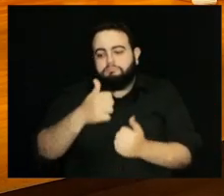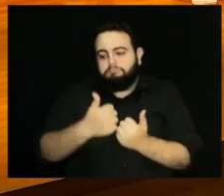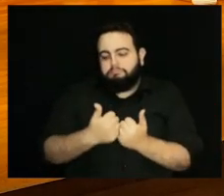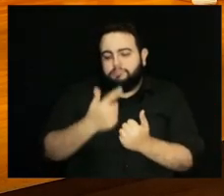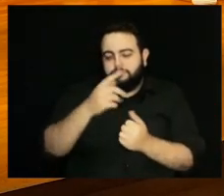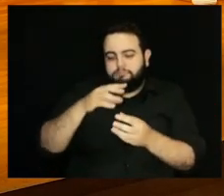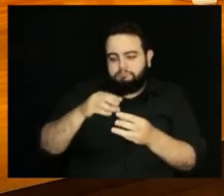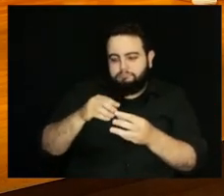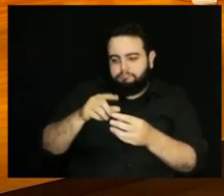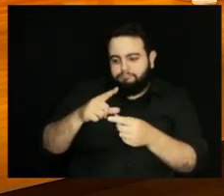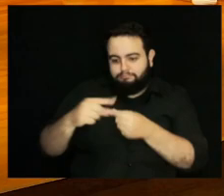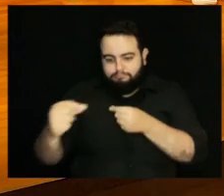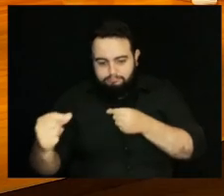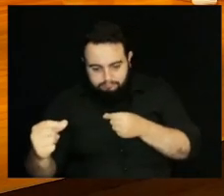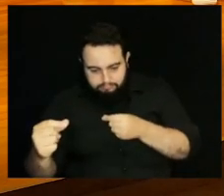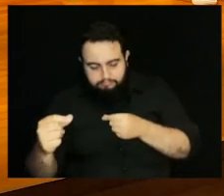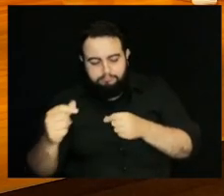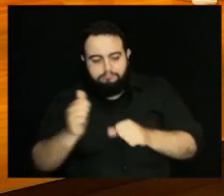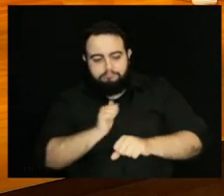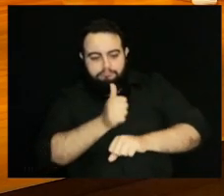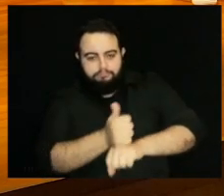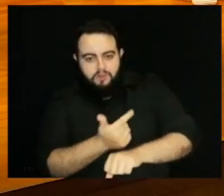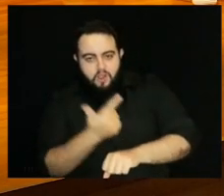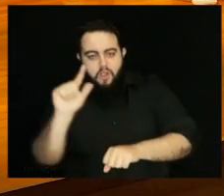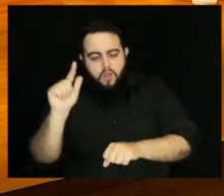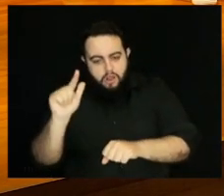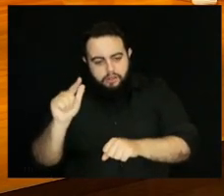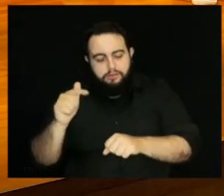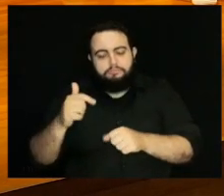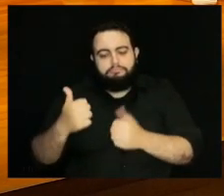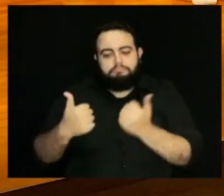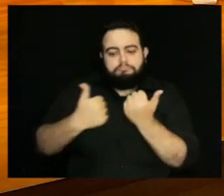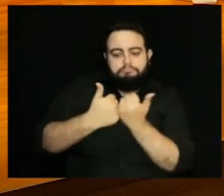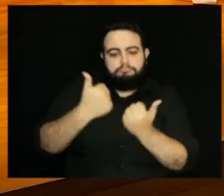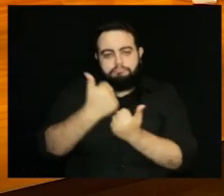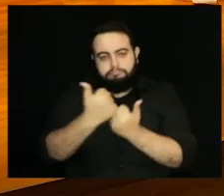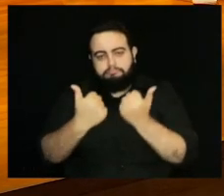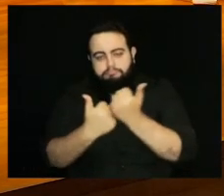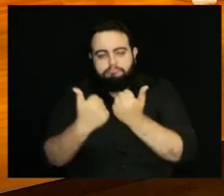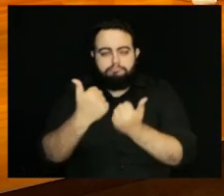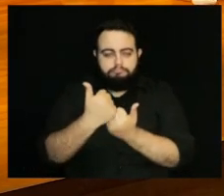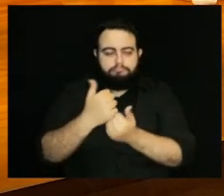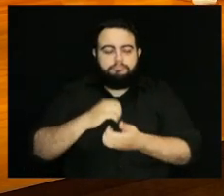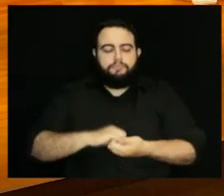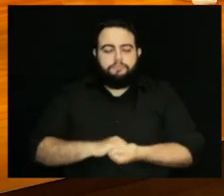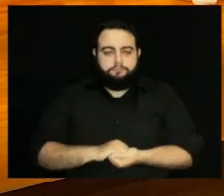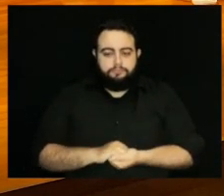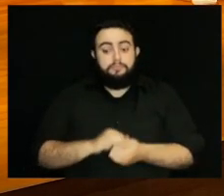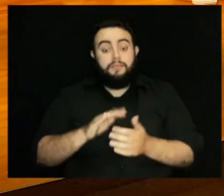entrava outra e tal. Dentro essas bandas começam a aparecer algumas com repertório autoral e entre